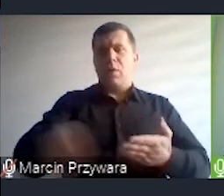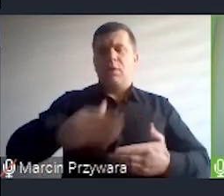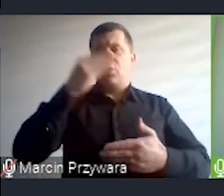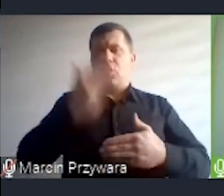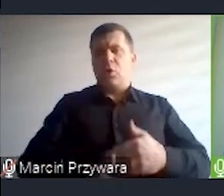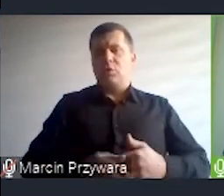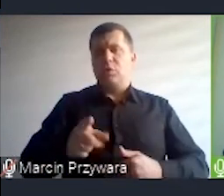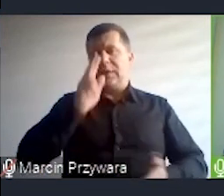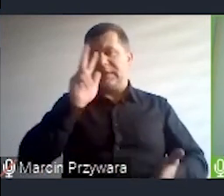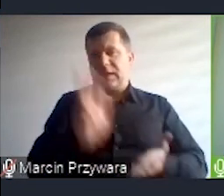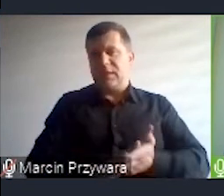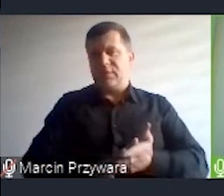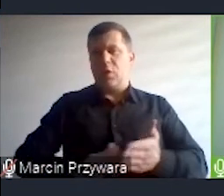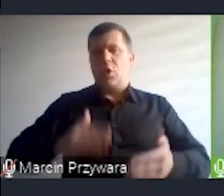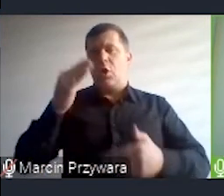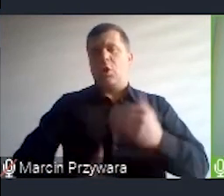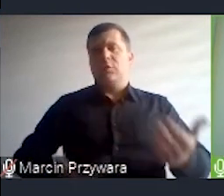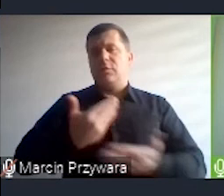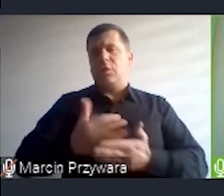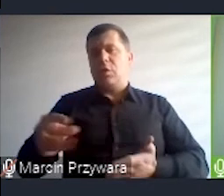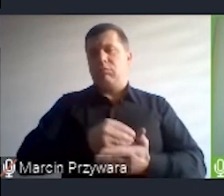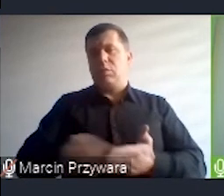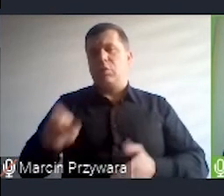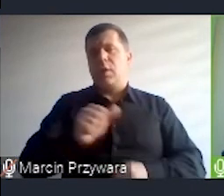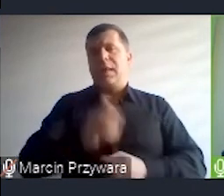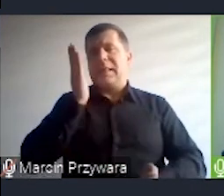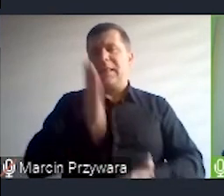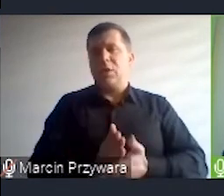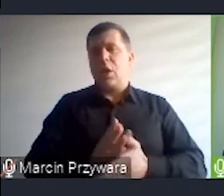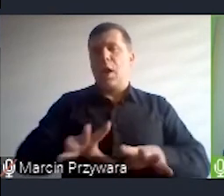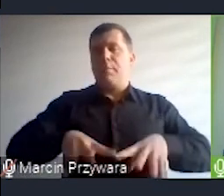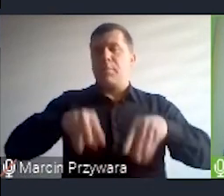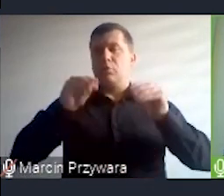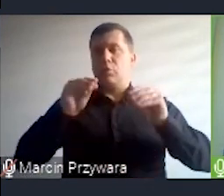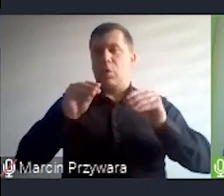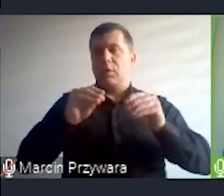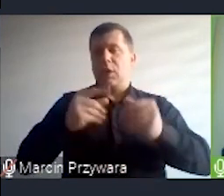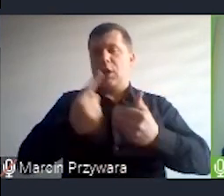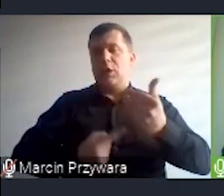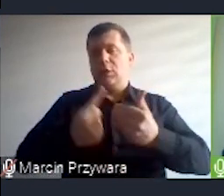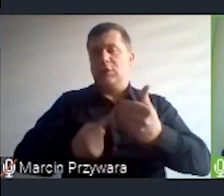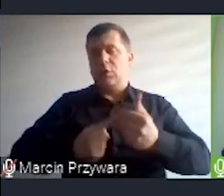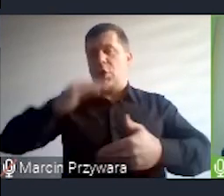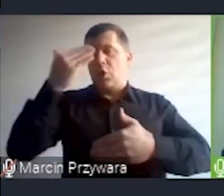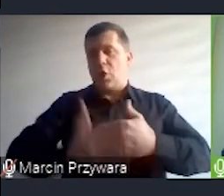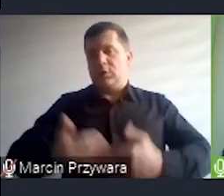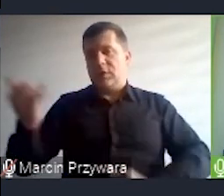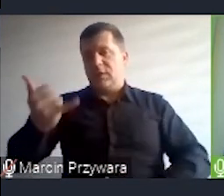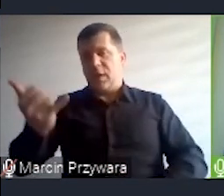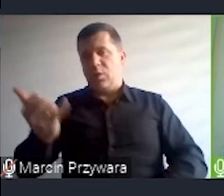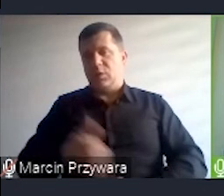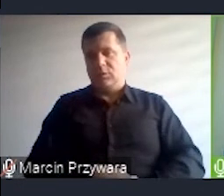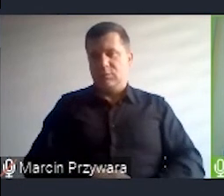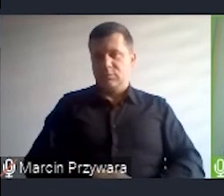czy zatwierdzenie końcowe tego wniosku to jest tyko początek liczenia końca trwałości.